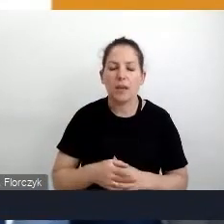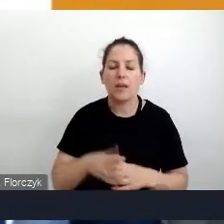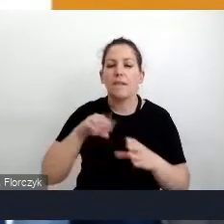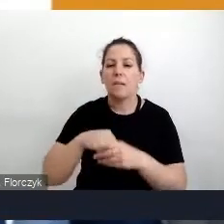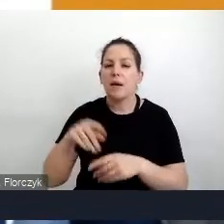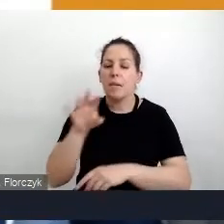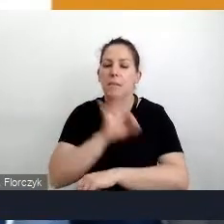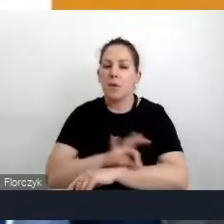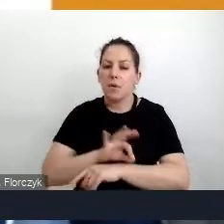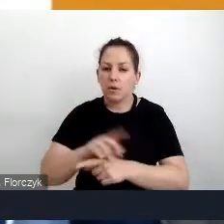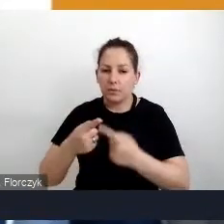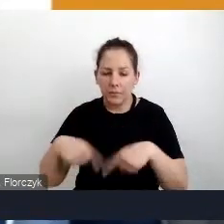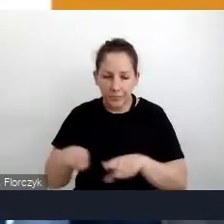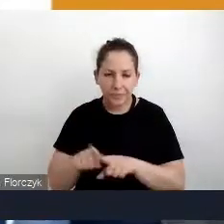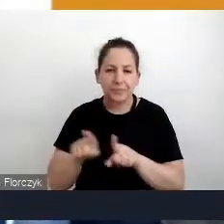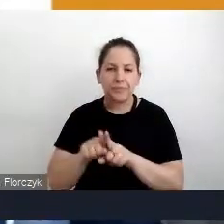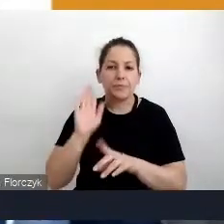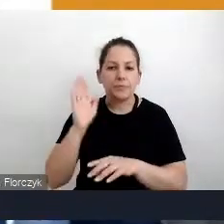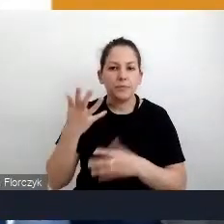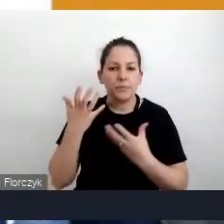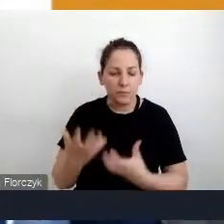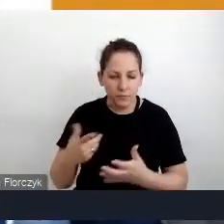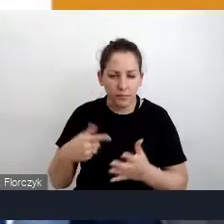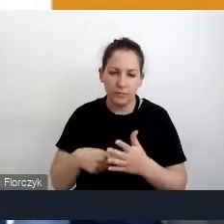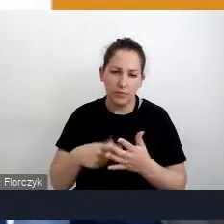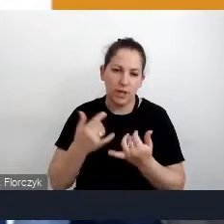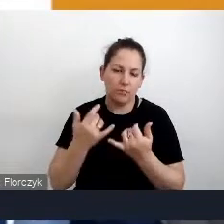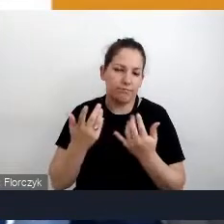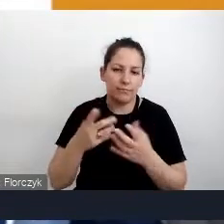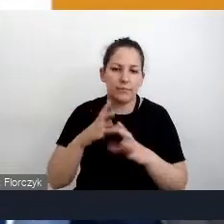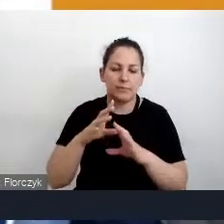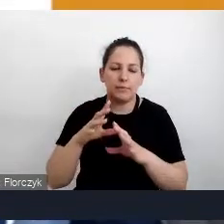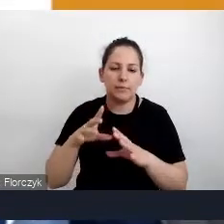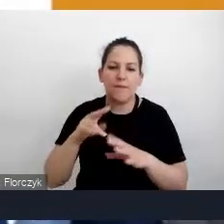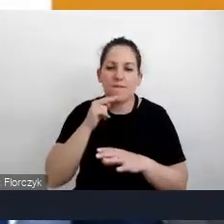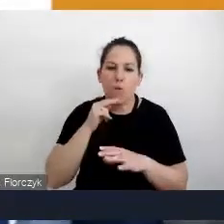będziemy chcieli zachować całą ilość wód wyprodukowanych,